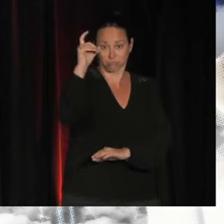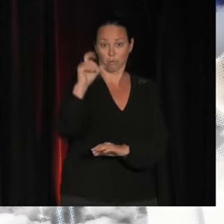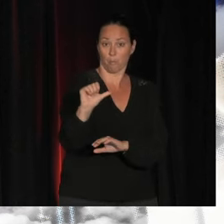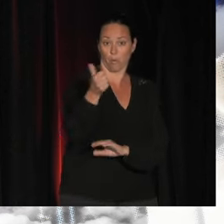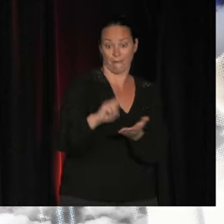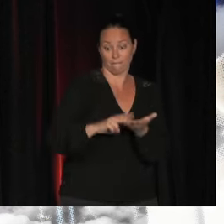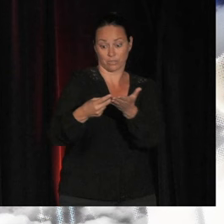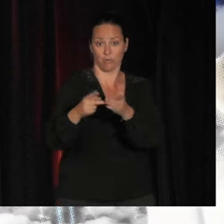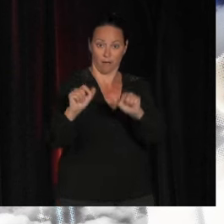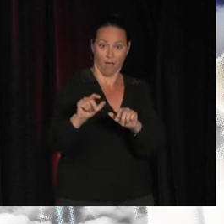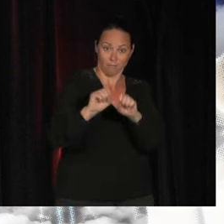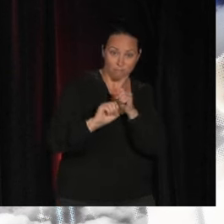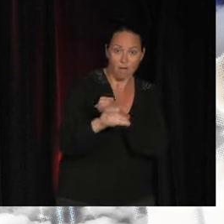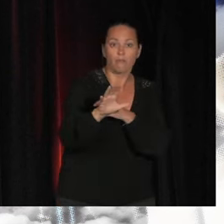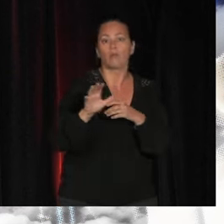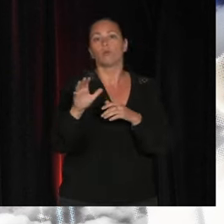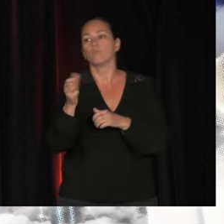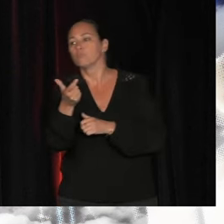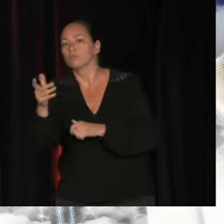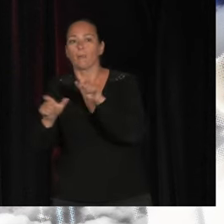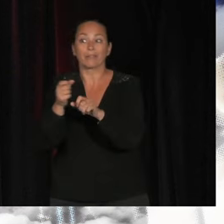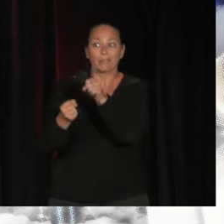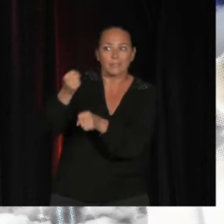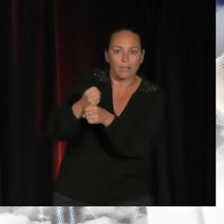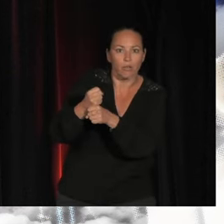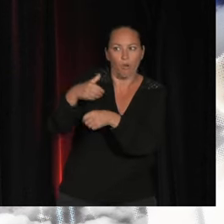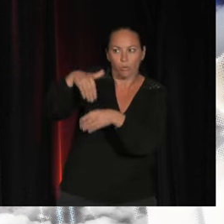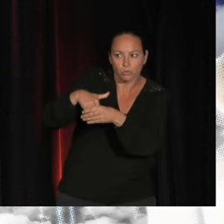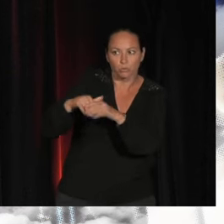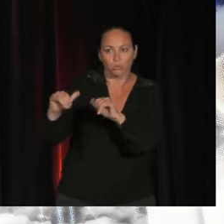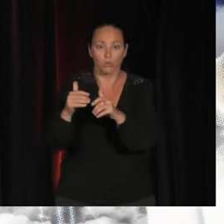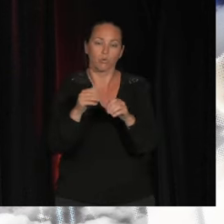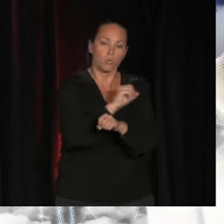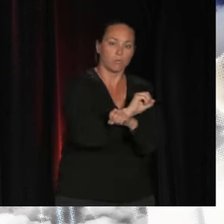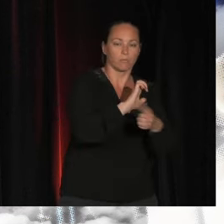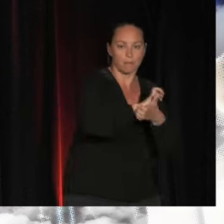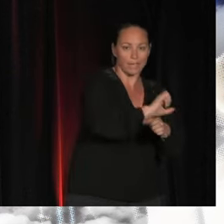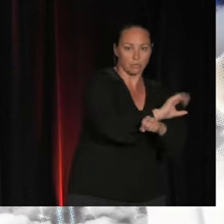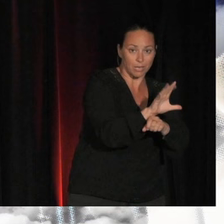Qui était ouverte à juste quelques créateurs et créatrices de contenus, et la presse, plus quelques gens qui avaient été sélectionnés parce